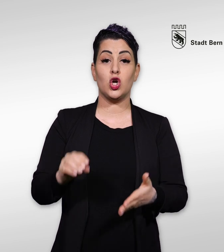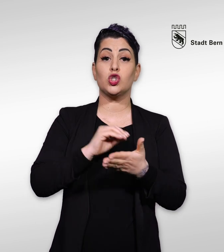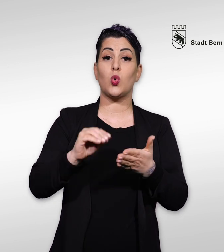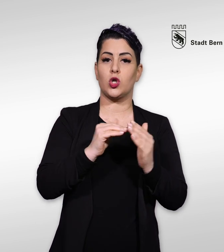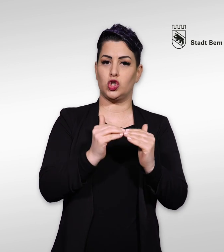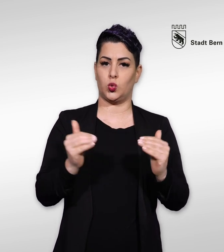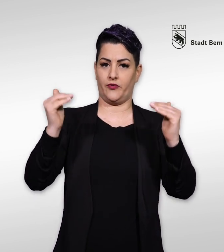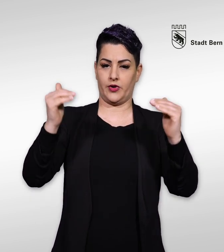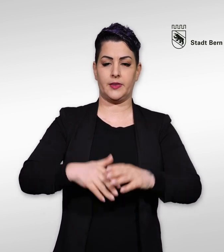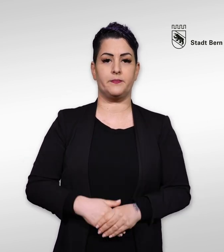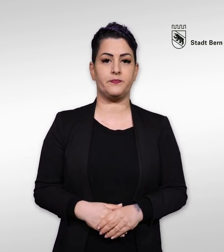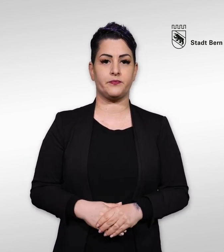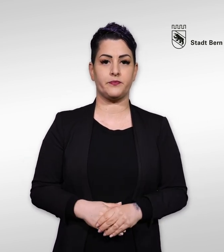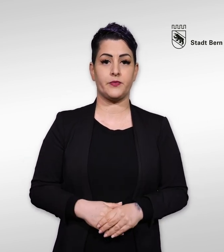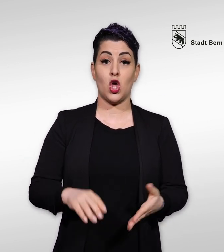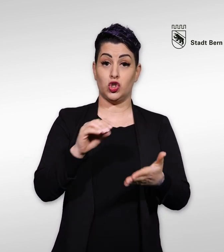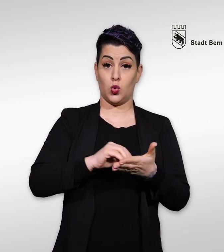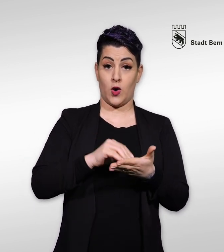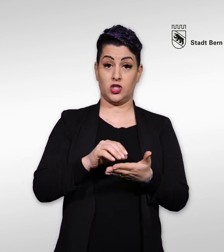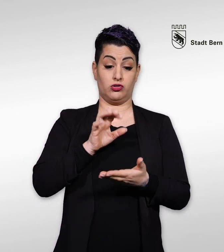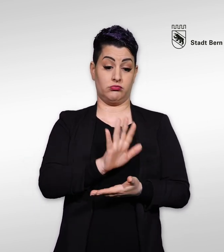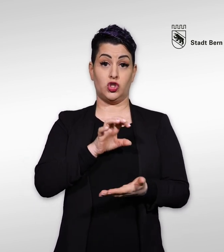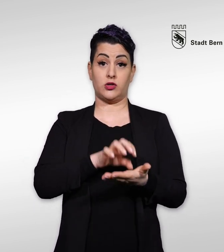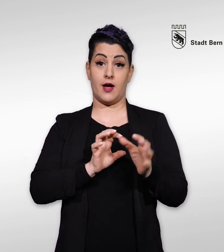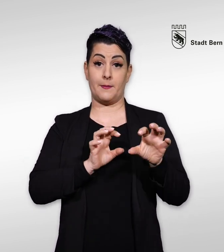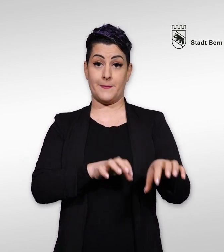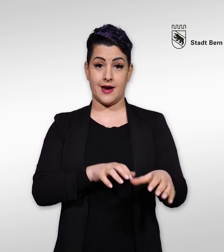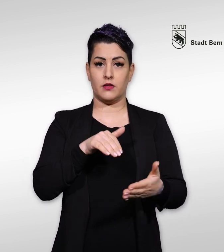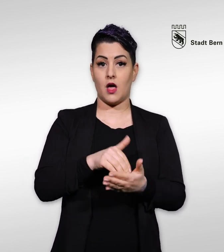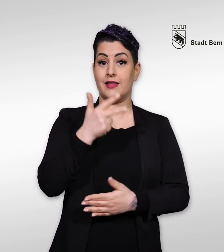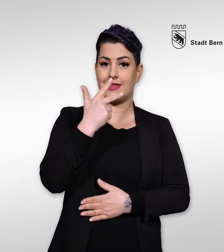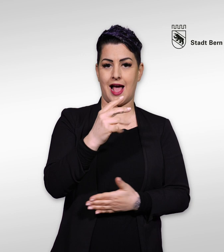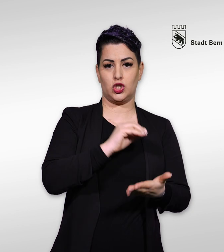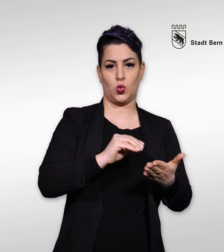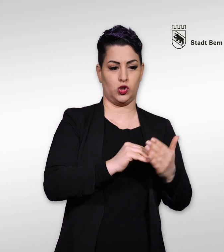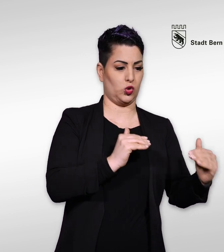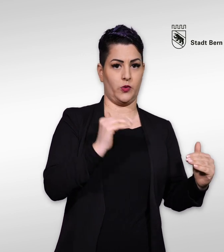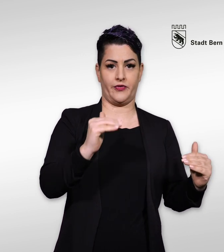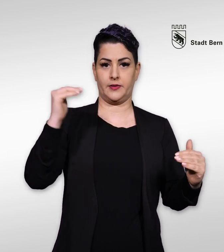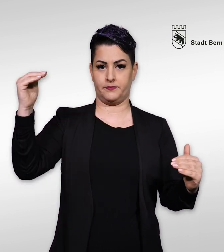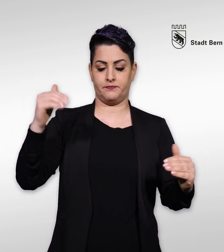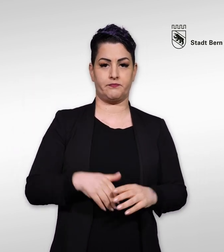Die Schulstufen In der Schule der Stadt Bern gibt es drei Schulstufen: